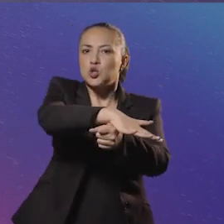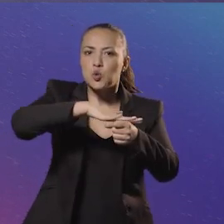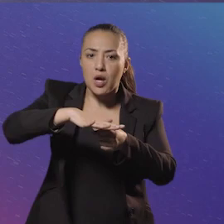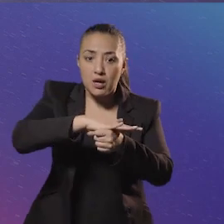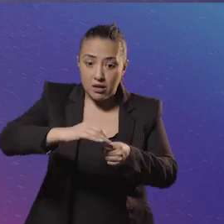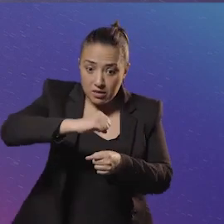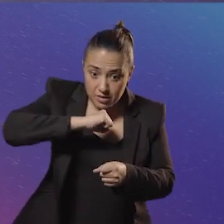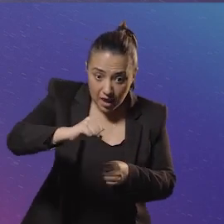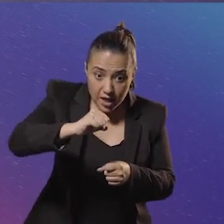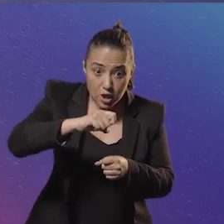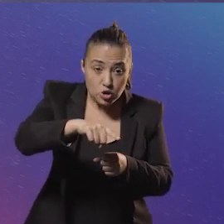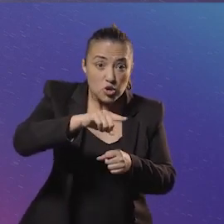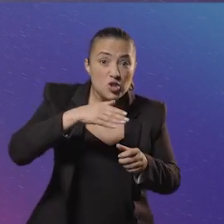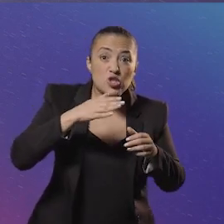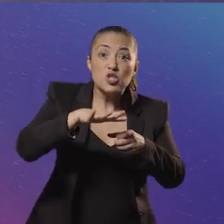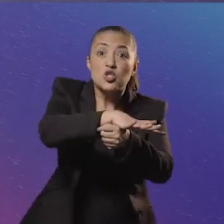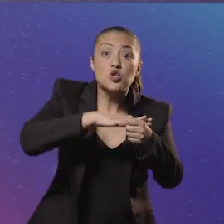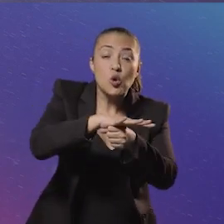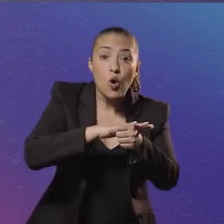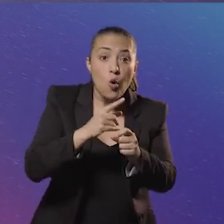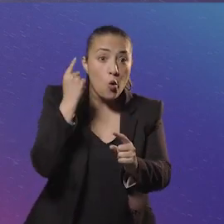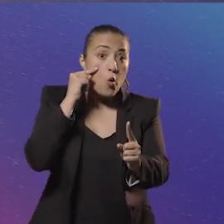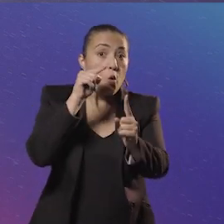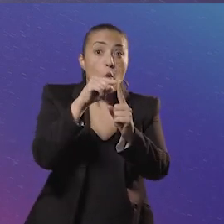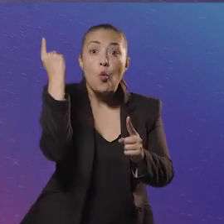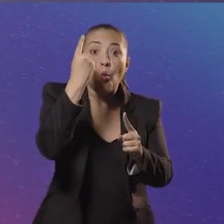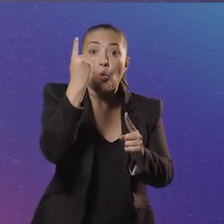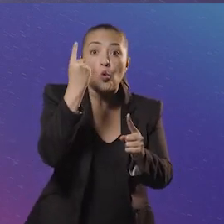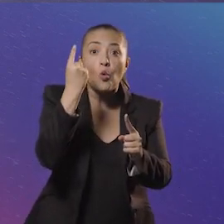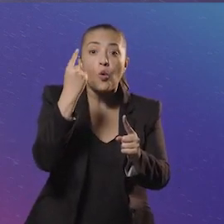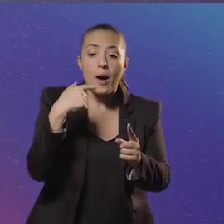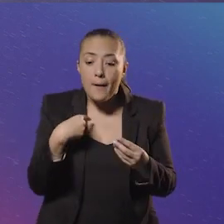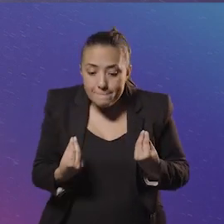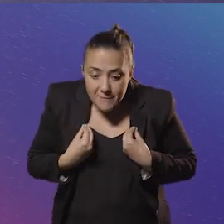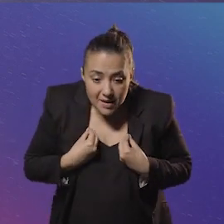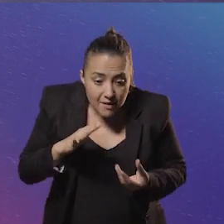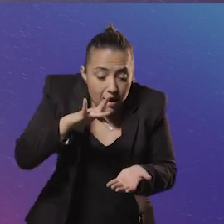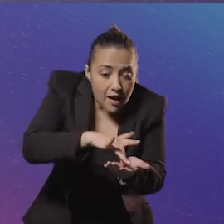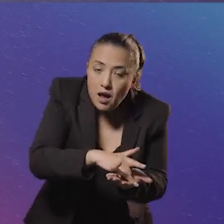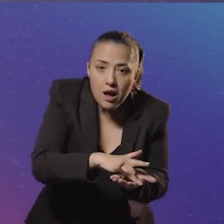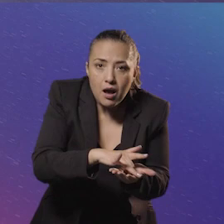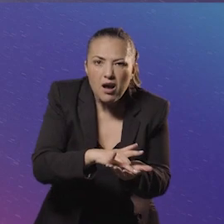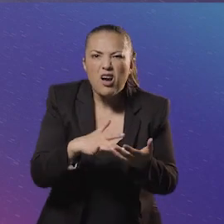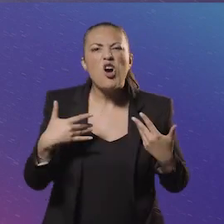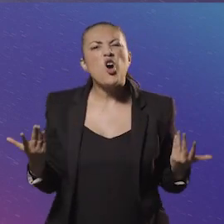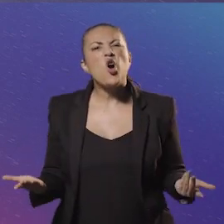Y el derecho a la ciudad también es no solamente estar viviendo en la ciudad, sino yo